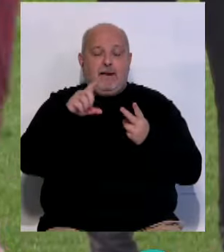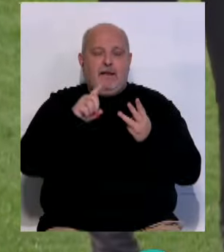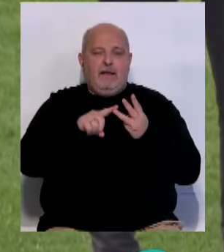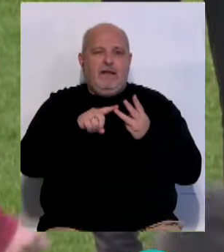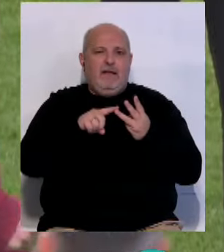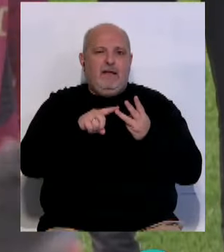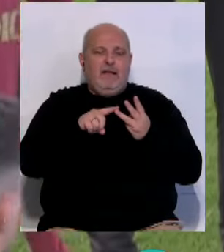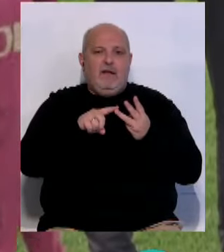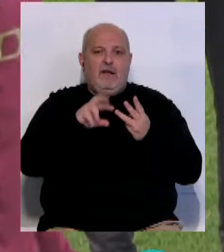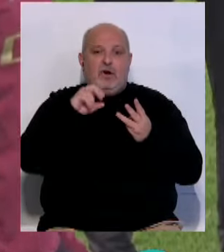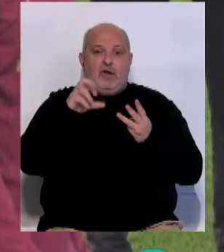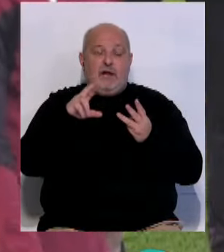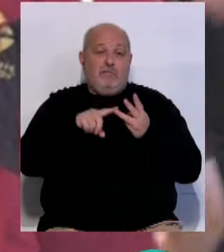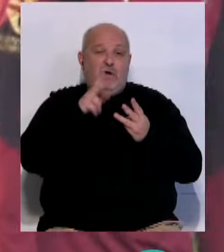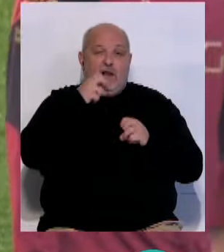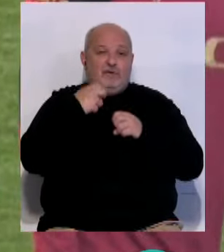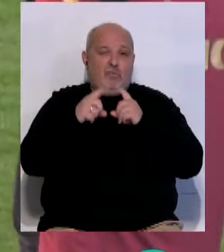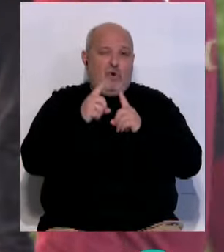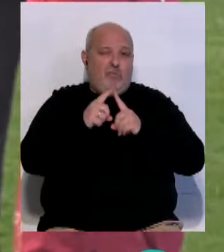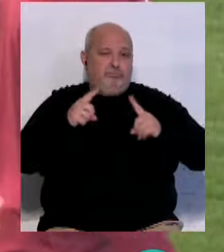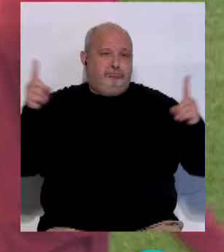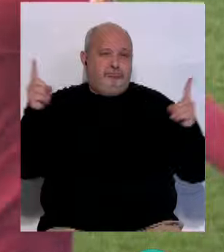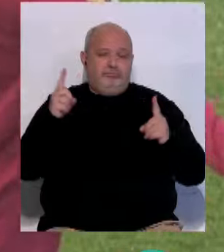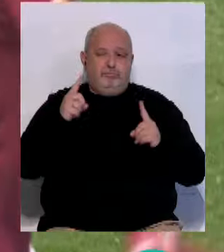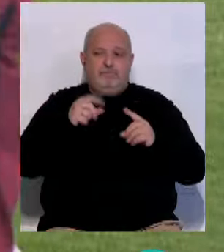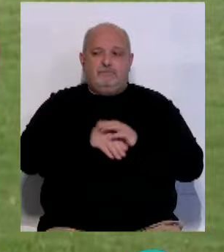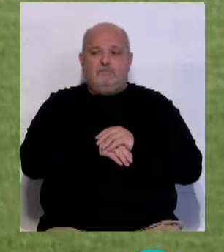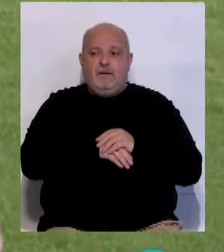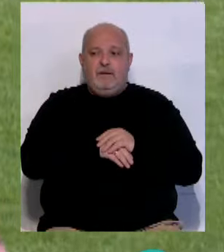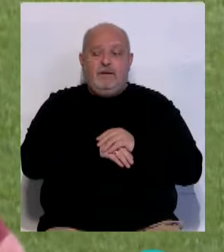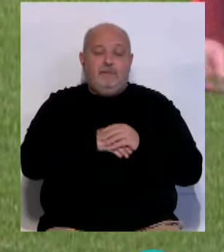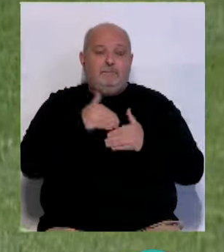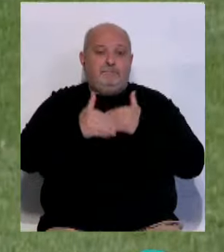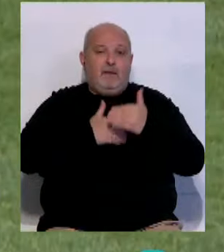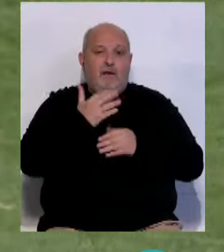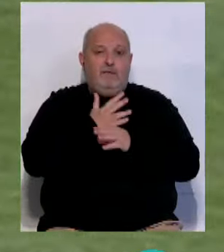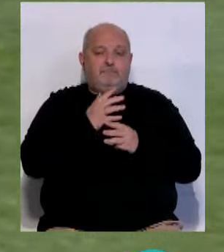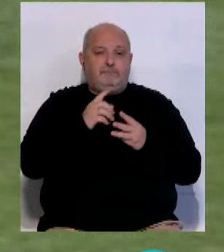de de ruel Martí por aquello de que sea una lesión más duradera Más allá de esos jugadores que están